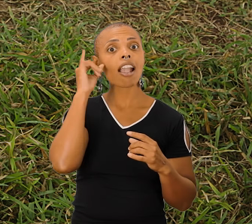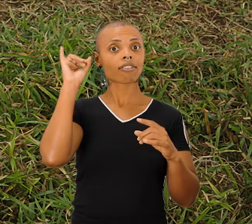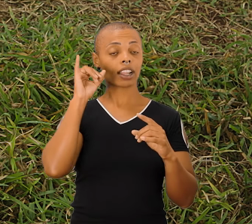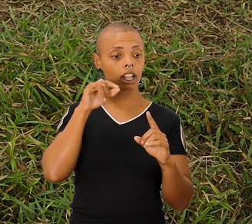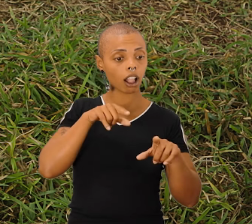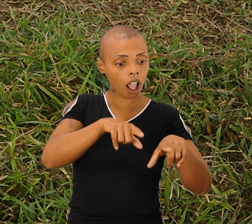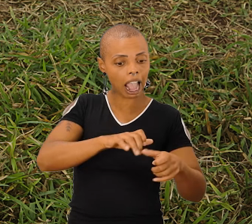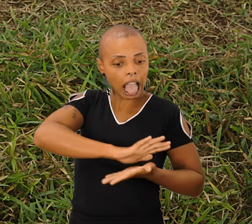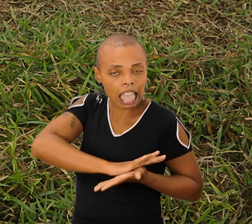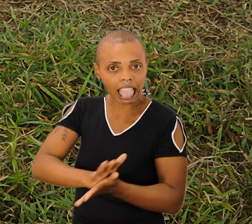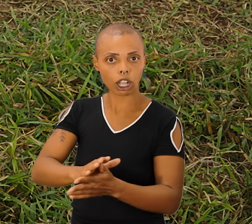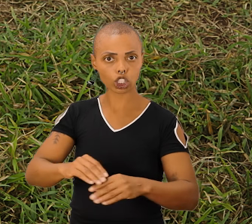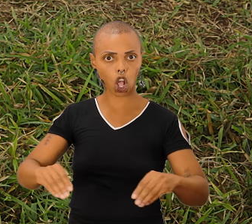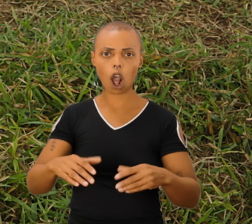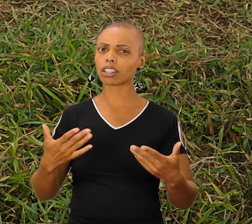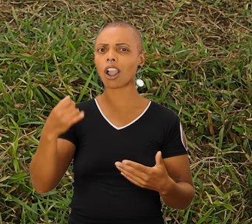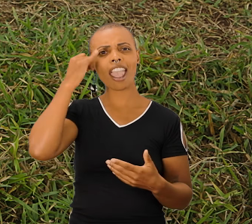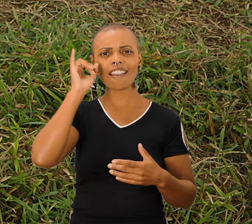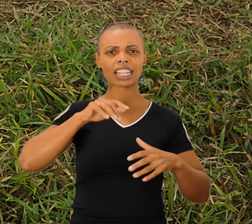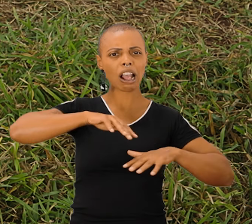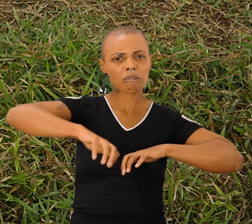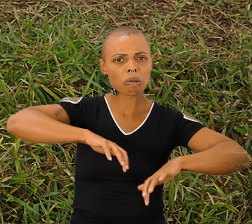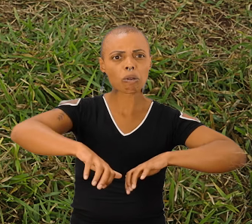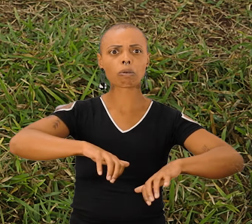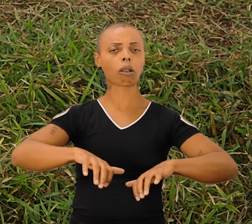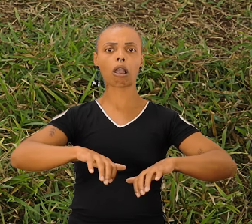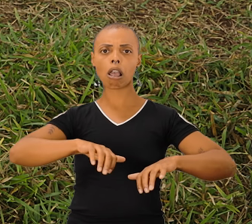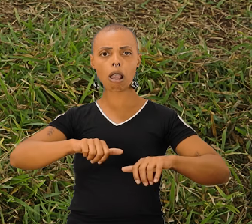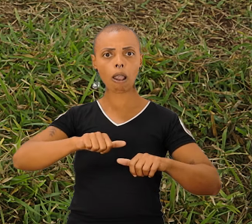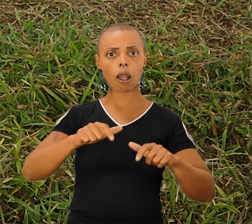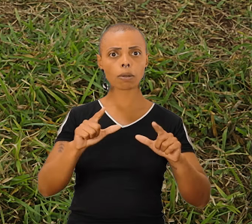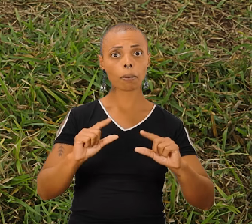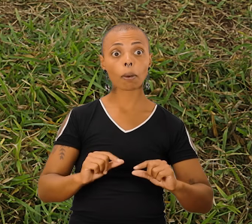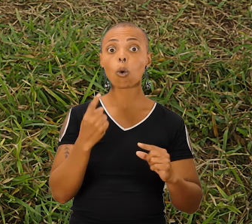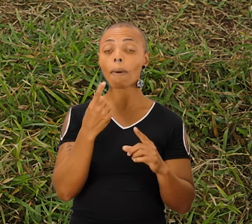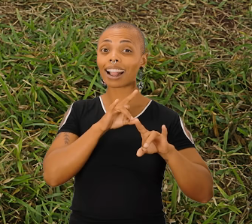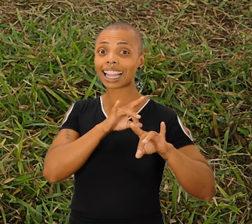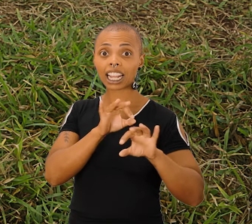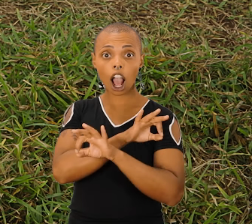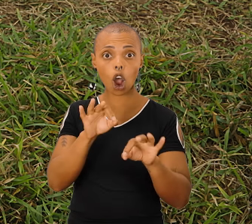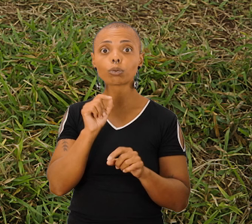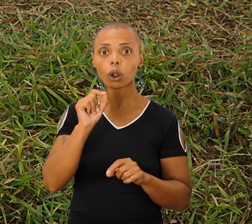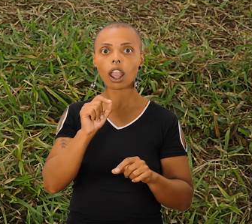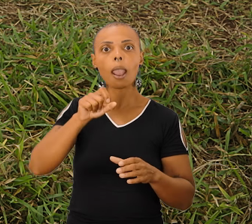Então eu não vou mexer o solo, vou diminuir a erosão... E uma técnica excelente pra isso é o plantio direto.